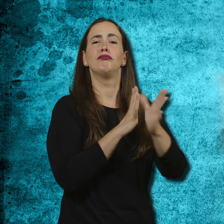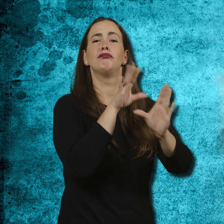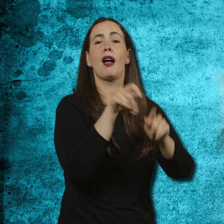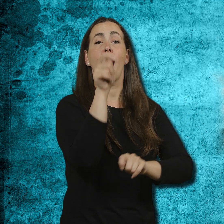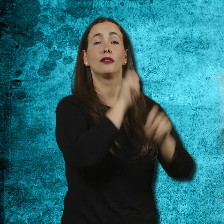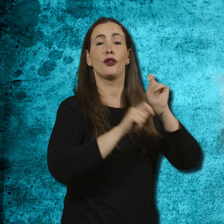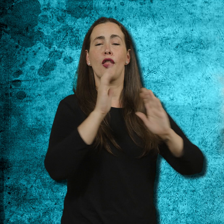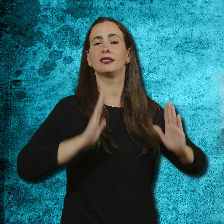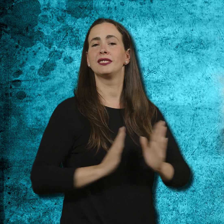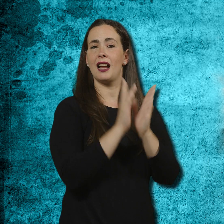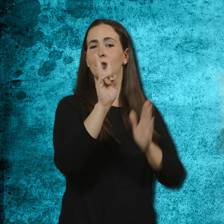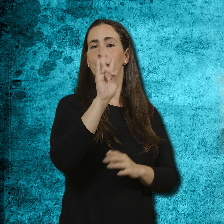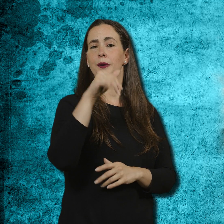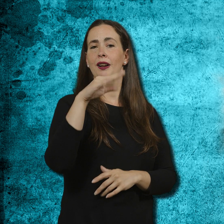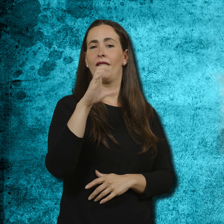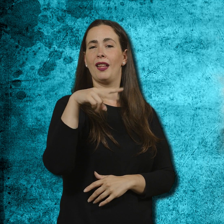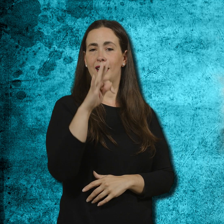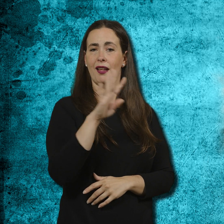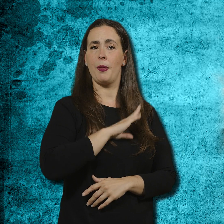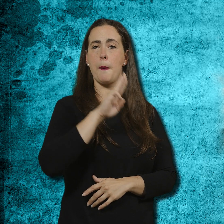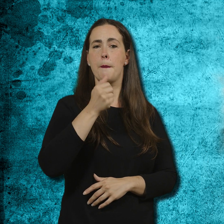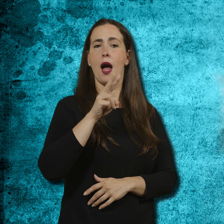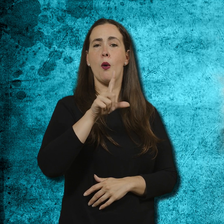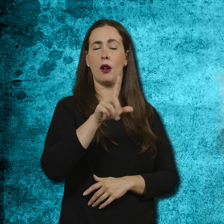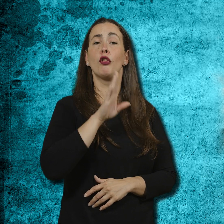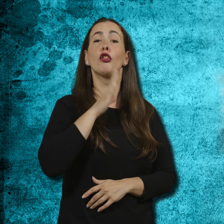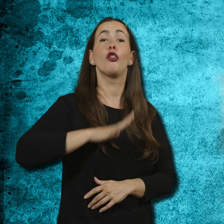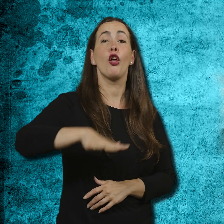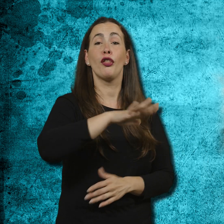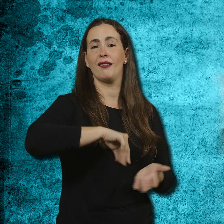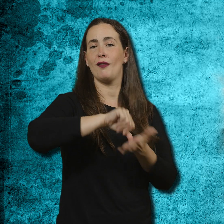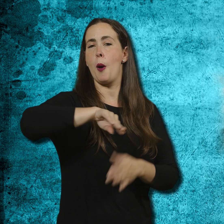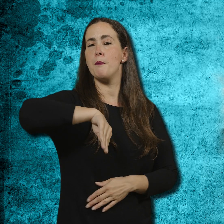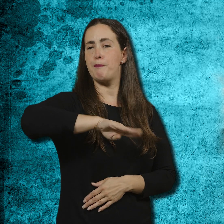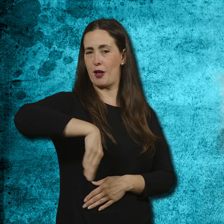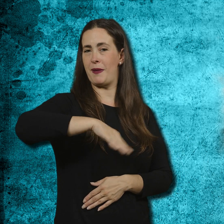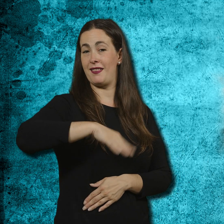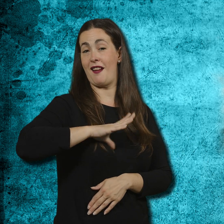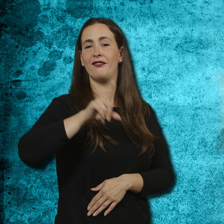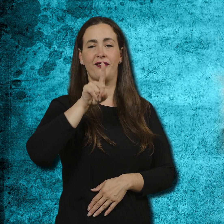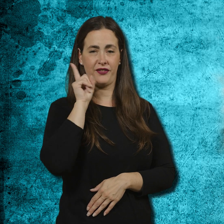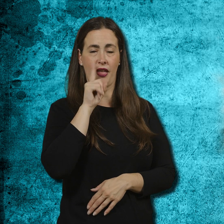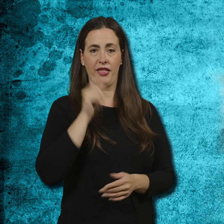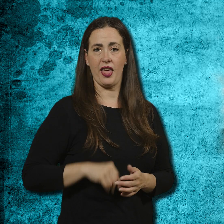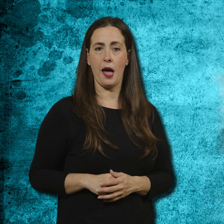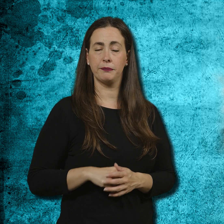més tard, va perfeccionar la seva formació a la Association Saint-Vincent de Paul de Montpellier (França).